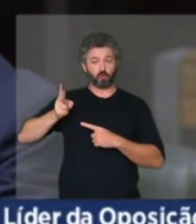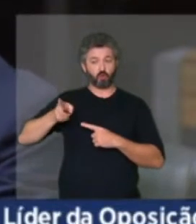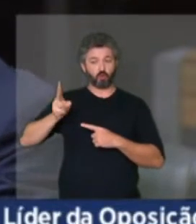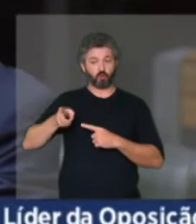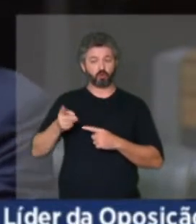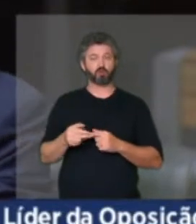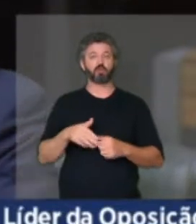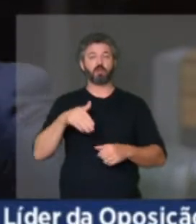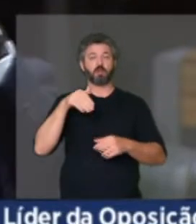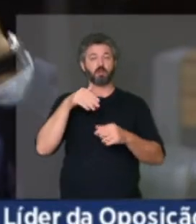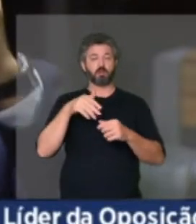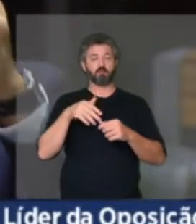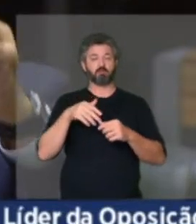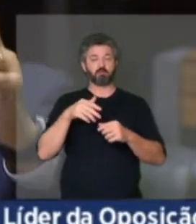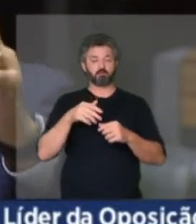POSSAMOS AGORA APROVÁ-LO. O PARLAMENTO BRASILEIRO TEM O